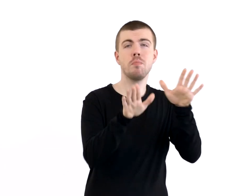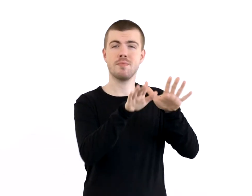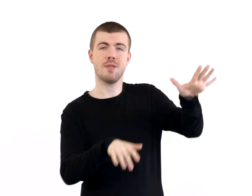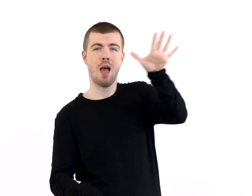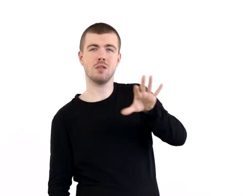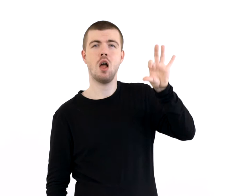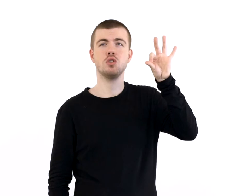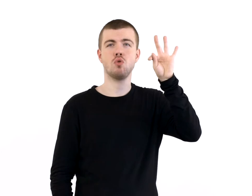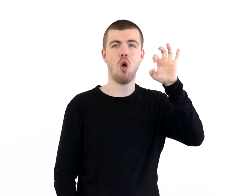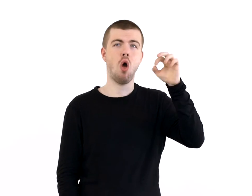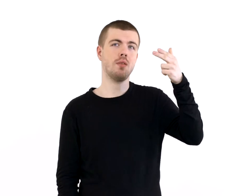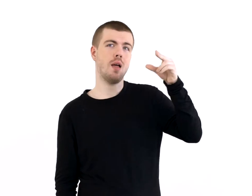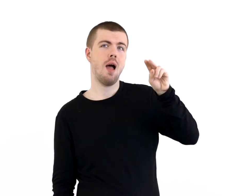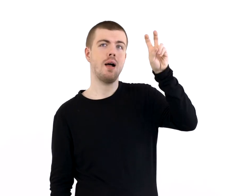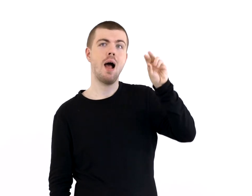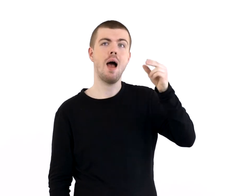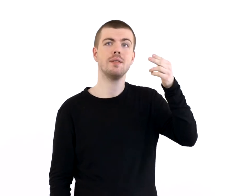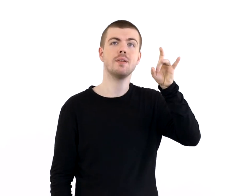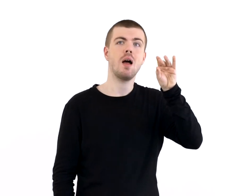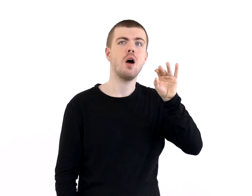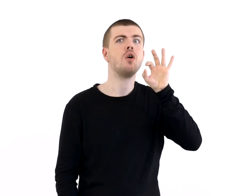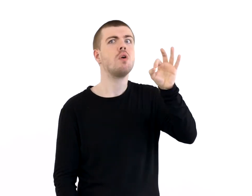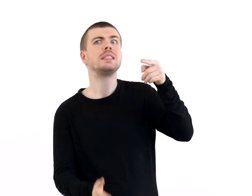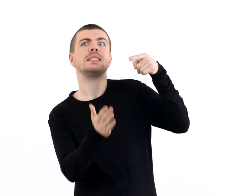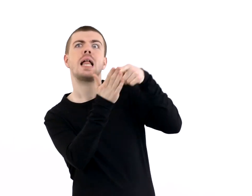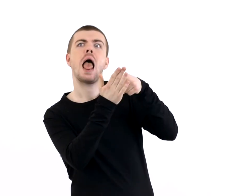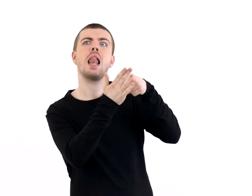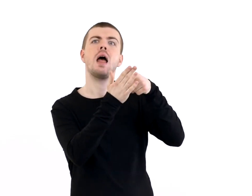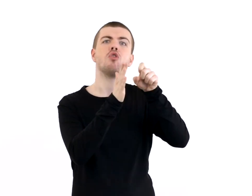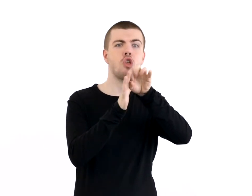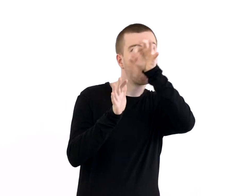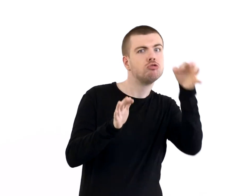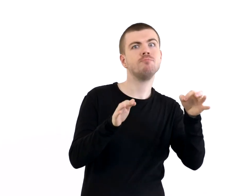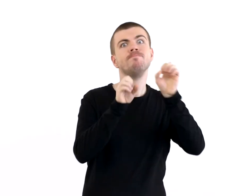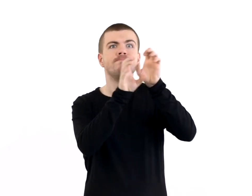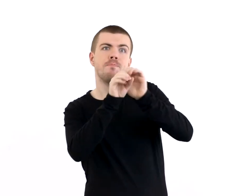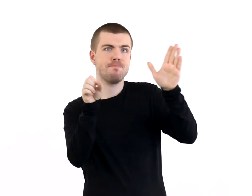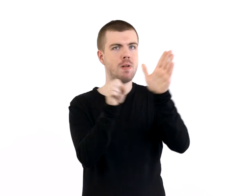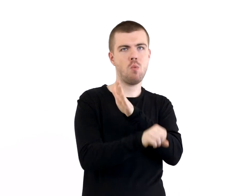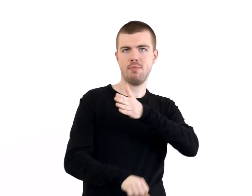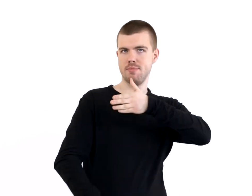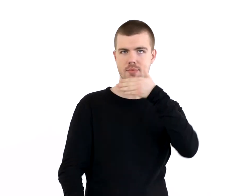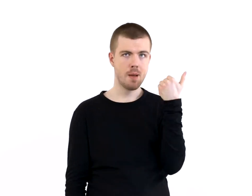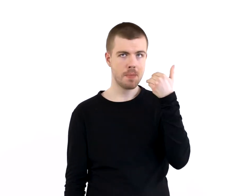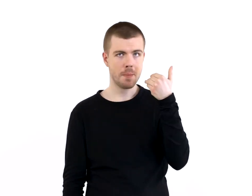Faktyczne przeznaczenie tego miejsca nie jest do dzisiaj w pełni wyjaśnione.